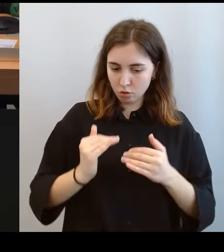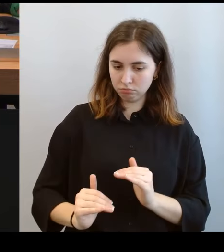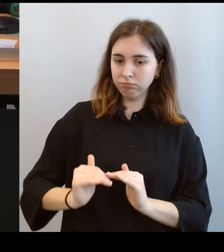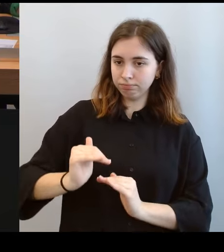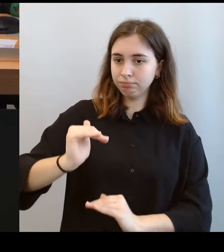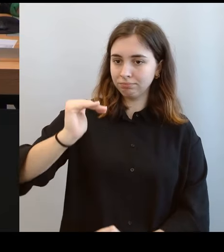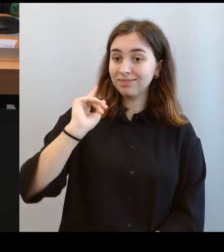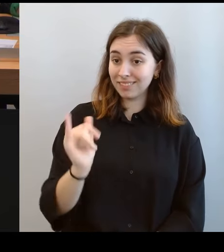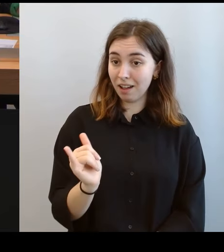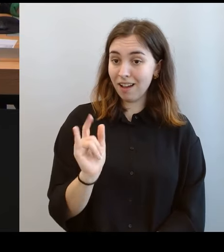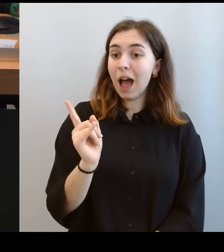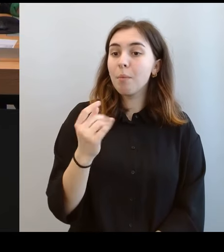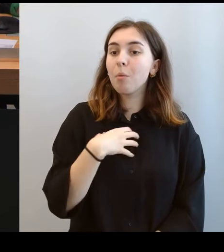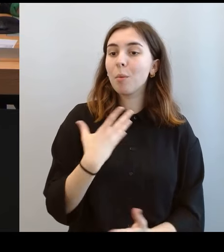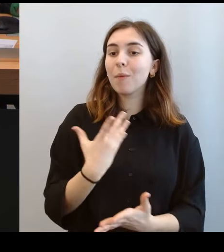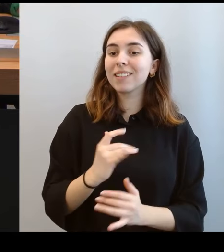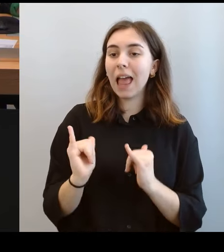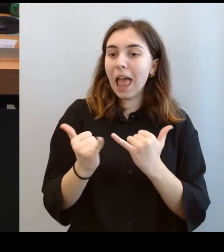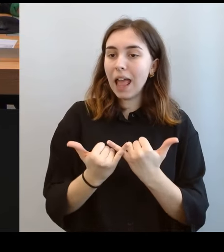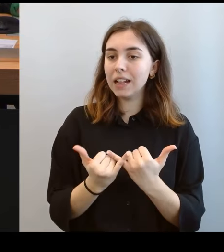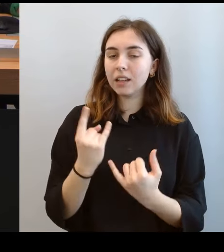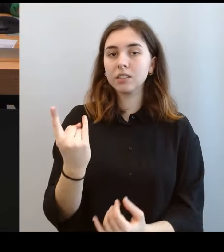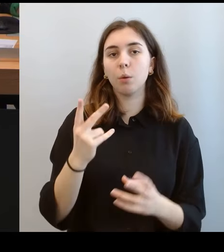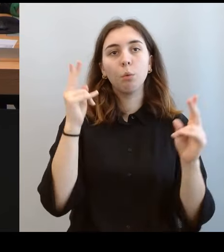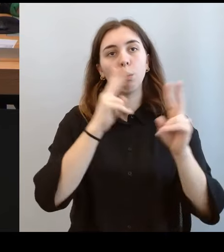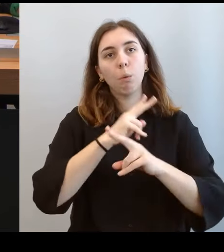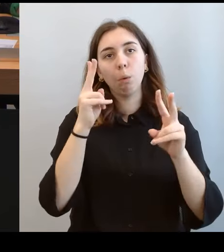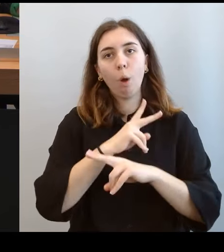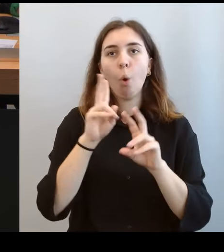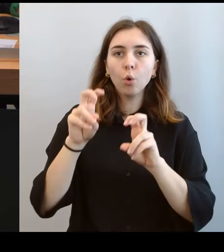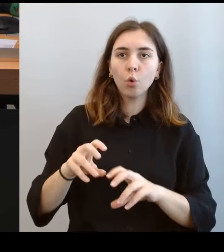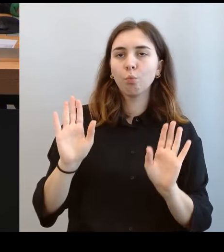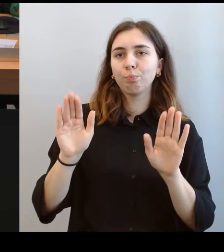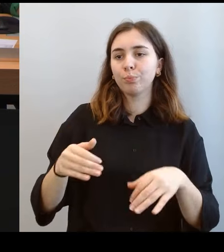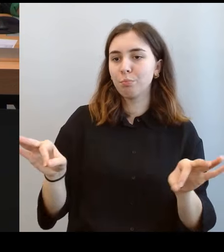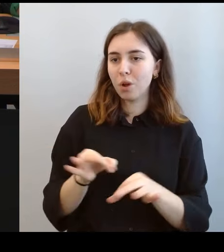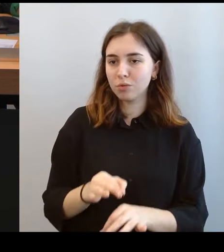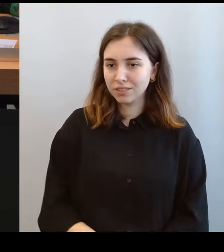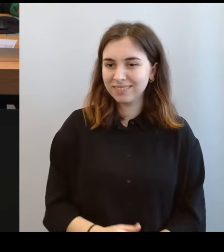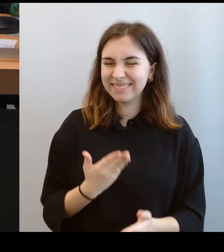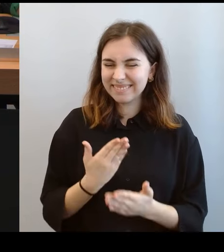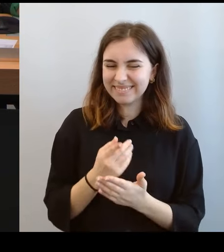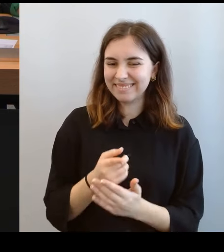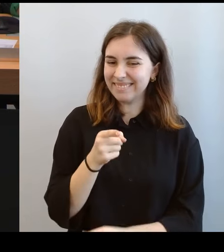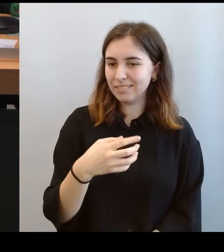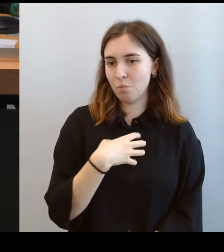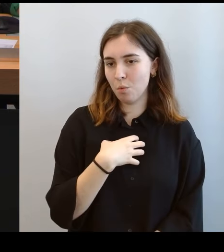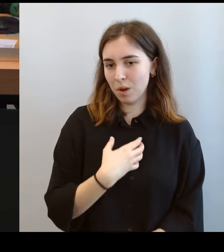gar nicht wahrnehmen. Diese Kinder dieser Eltern werden wir auch zukünftig und bei vollständiger